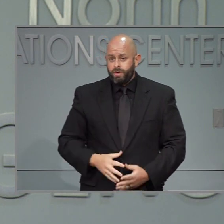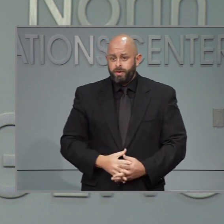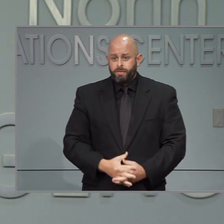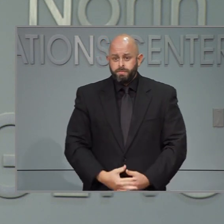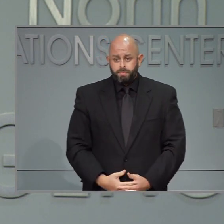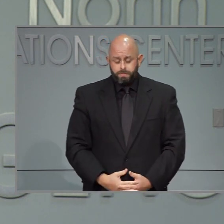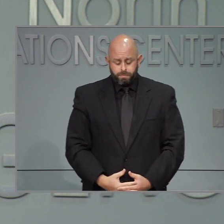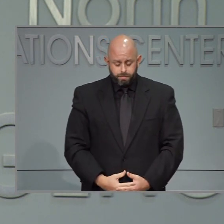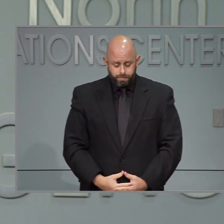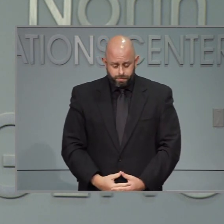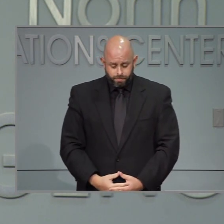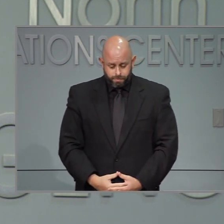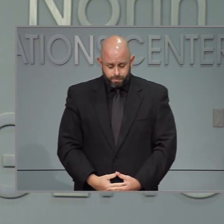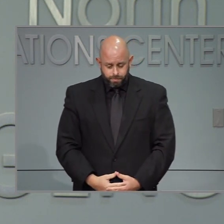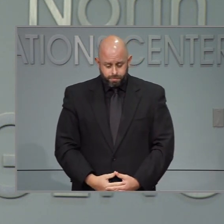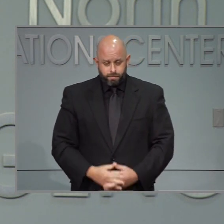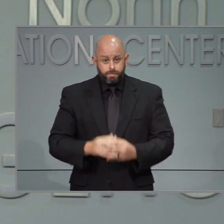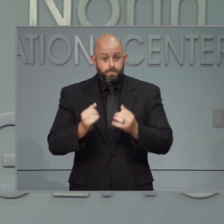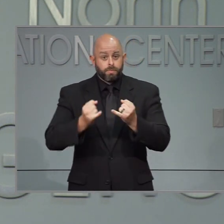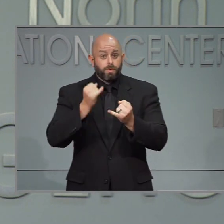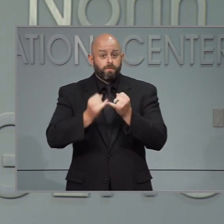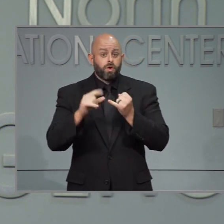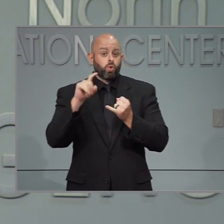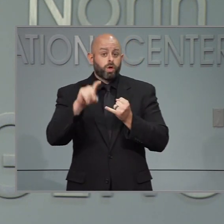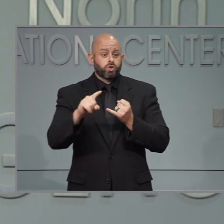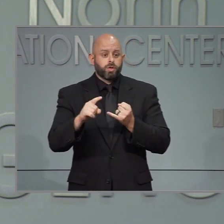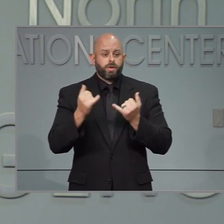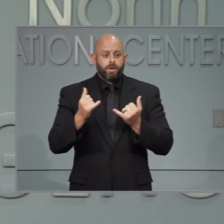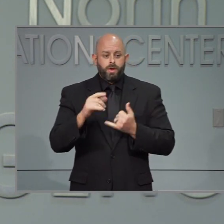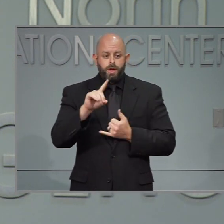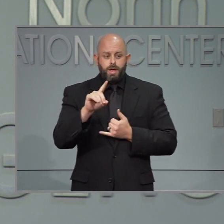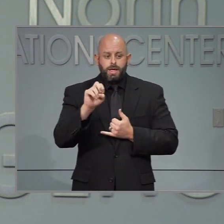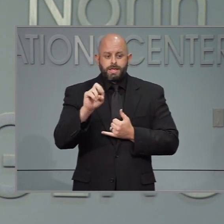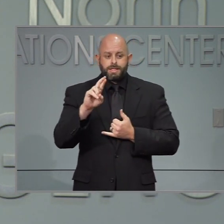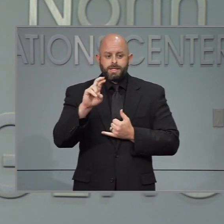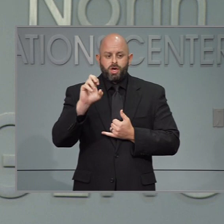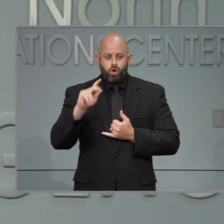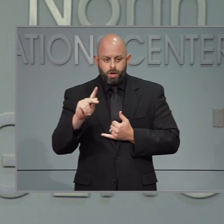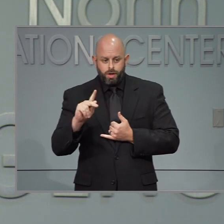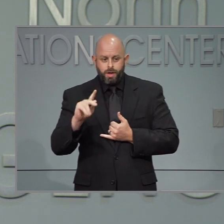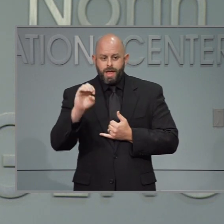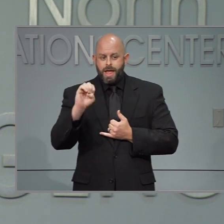Siguiente pregunta. Nuestra última pregunta.